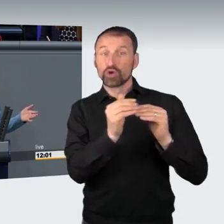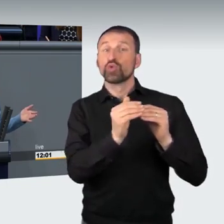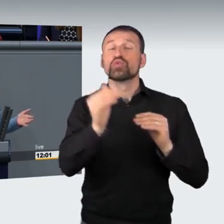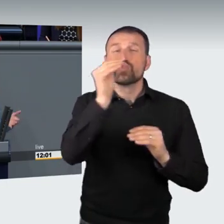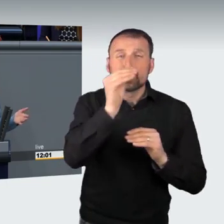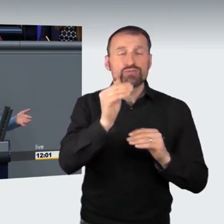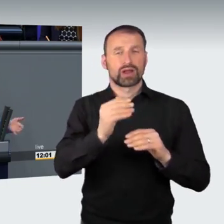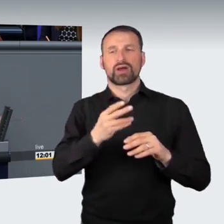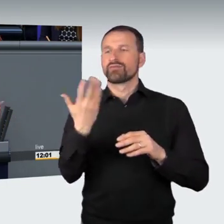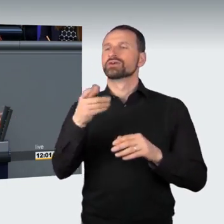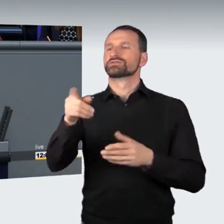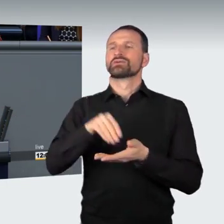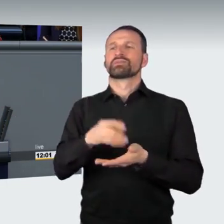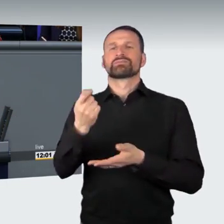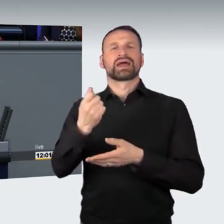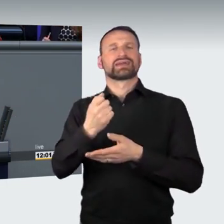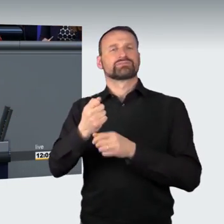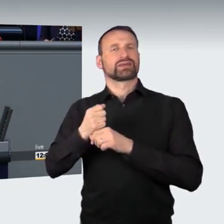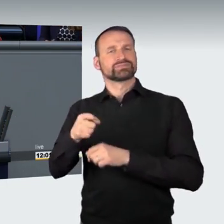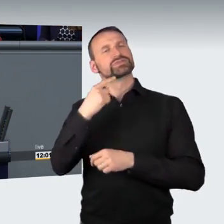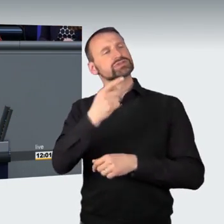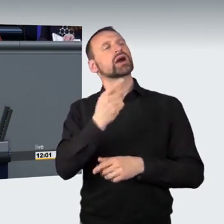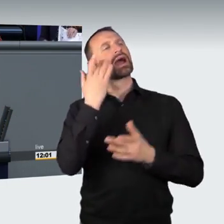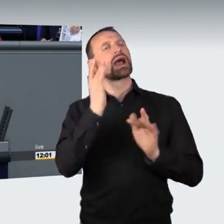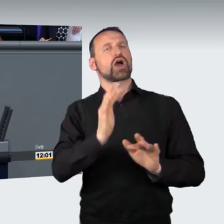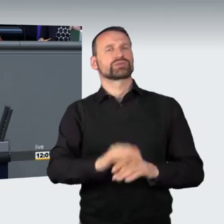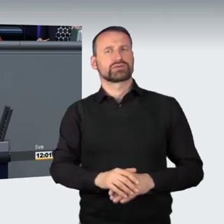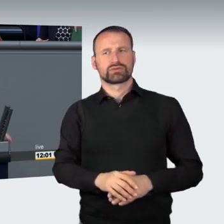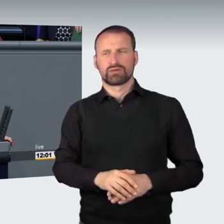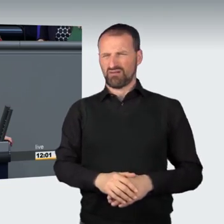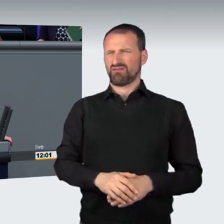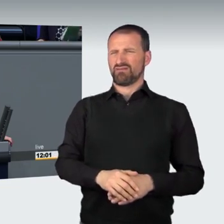Keine. Was ist denn das für ein Gesetz, gegen das zu 95 Prozent